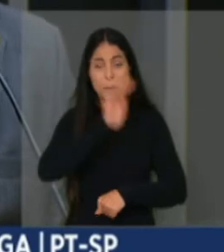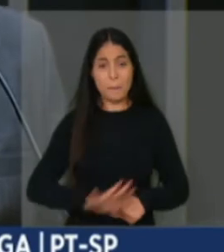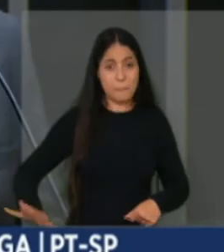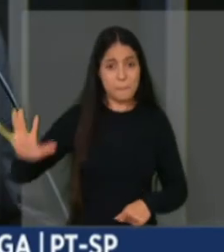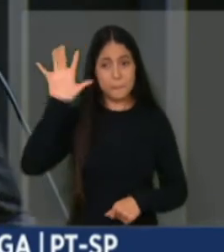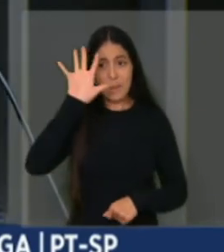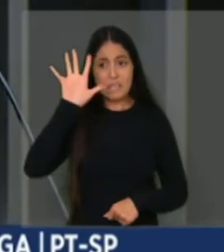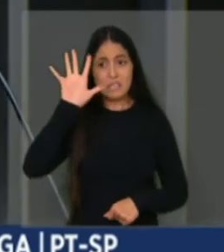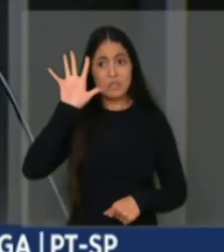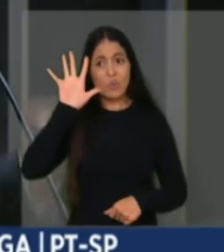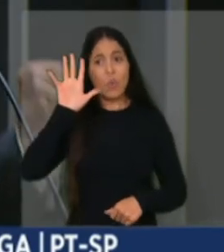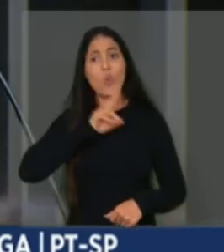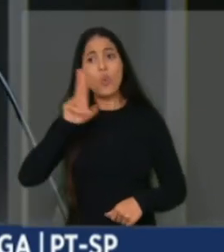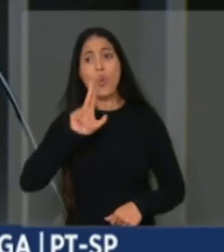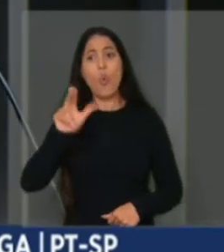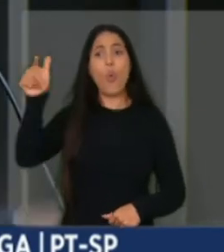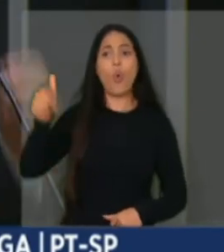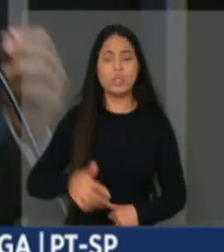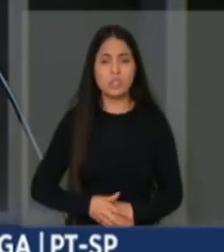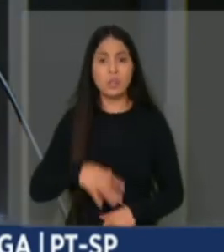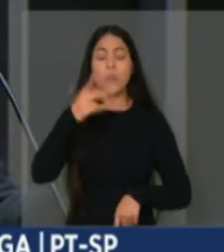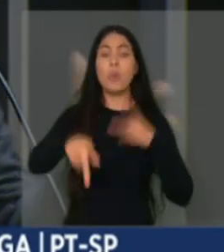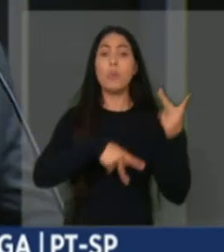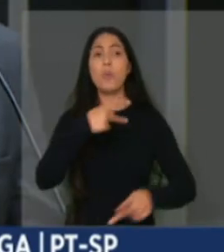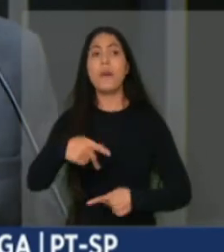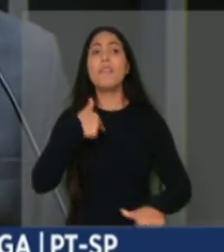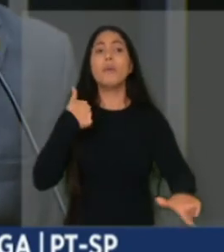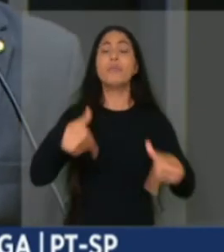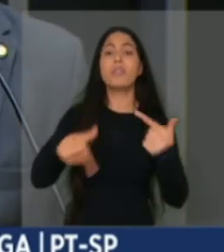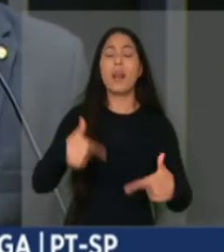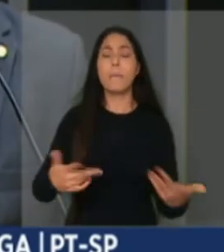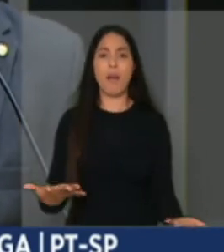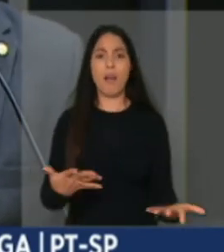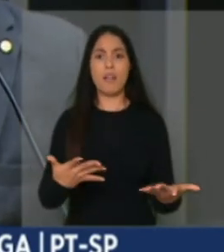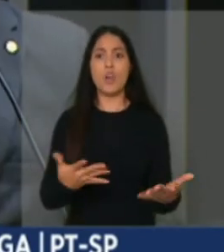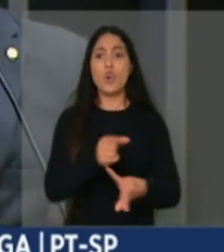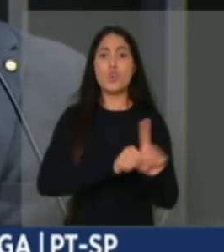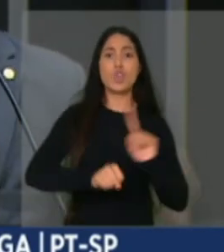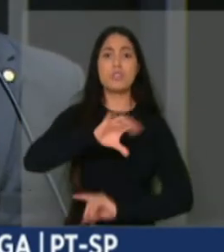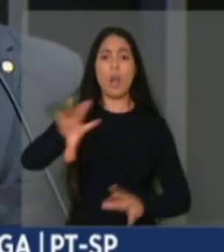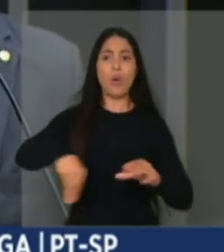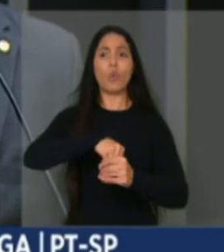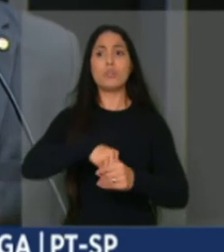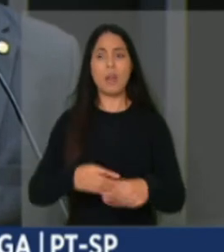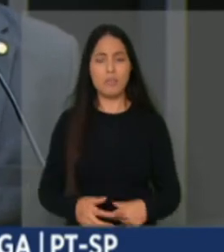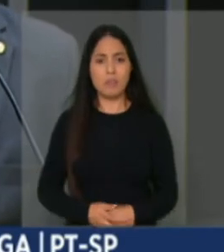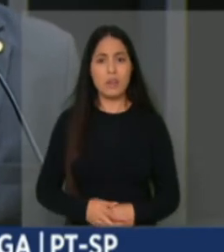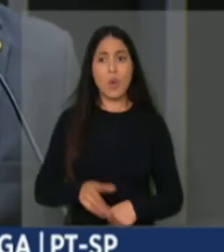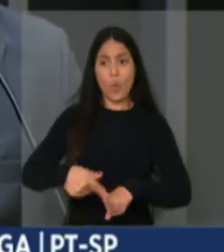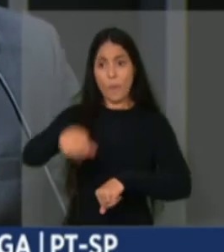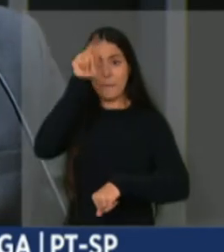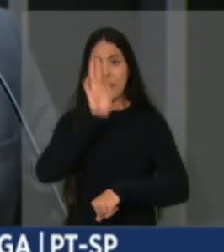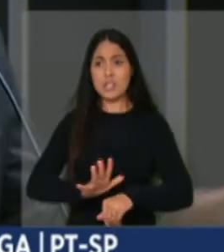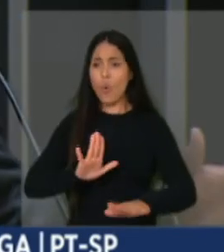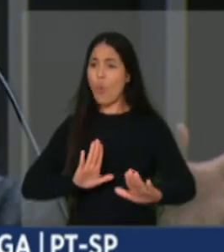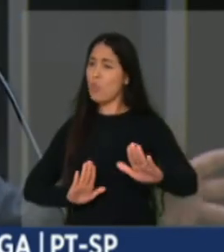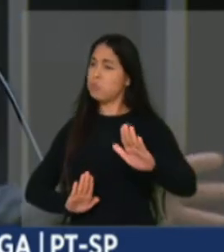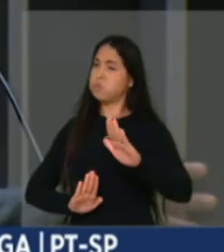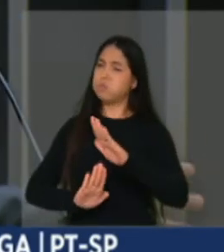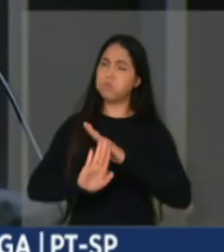O POVO PRECISA DE EMPREGO, DE DESENVOLVIMENTO DE INCLUSÃO SOCIAL, O BRASIL PRECISA CRESCER PARA QUE A GENTE TIRE